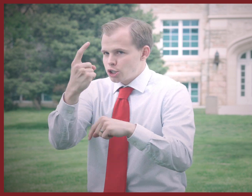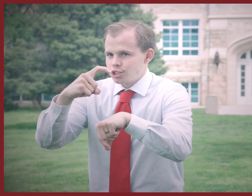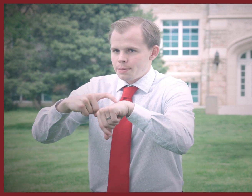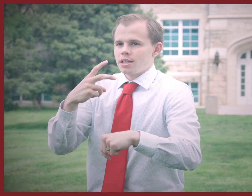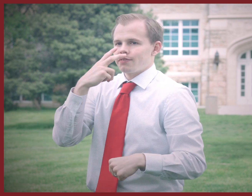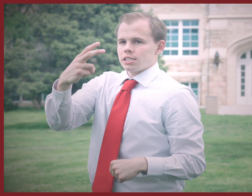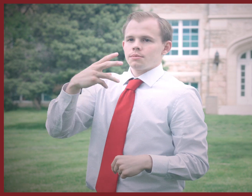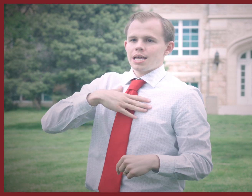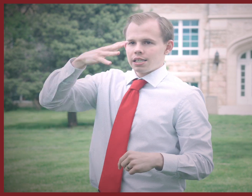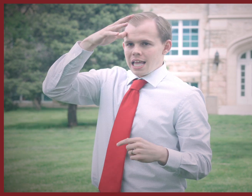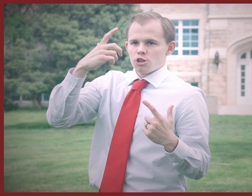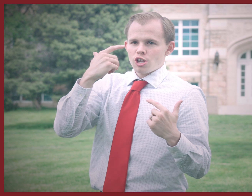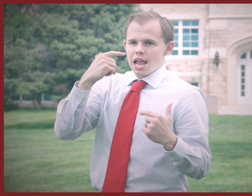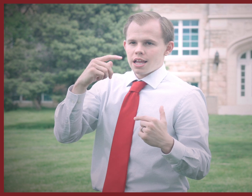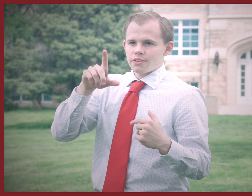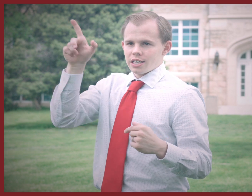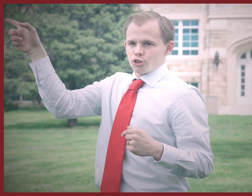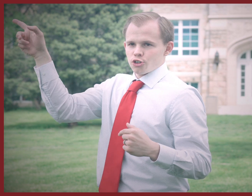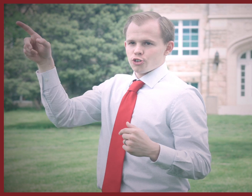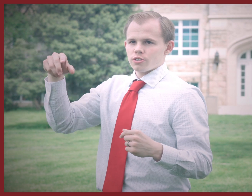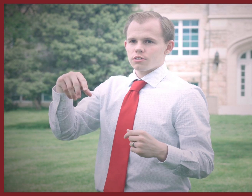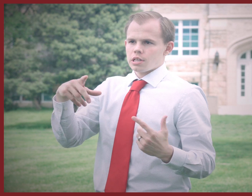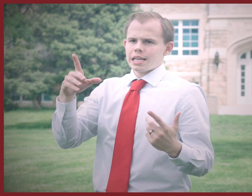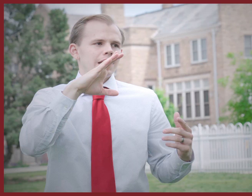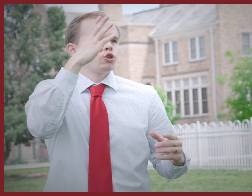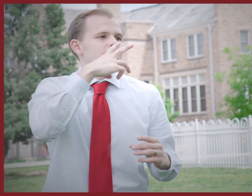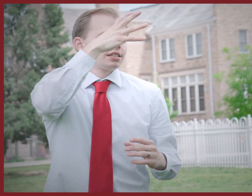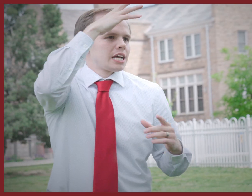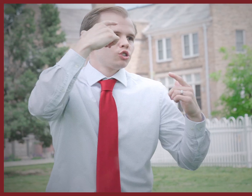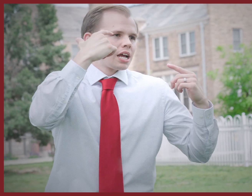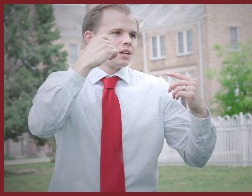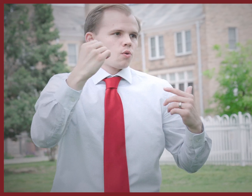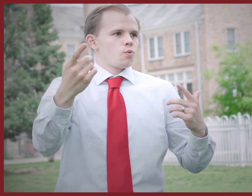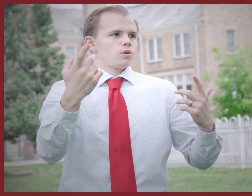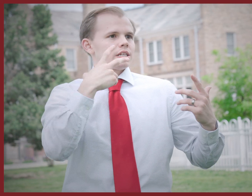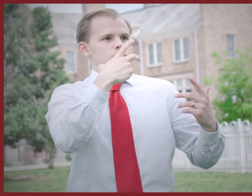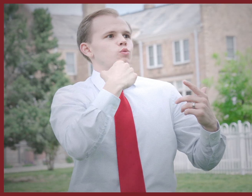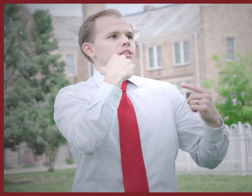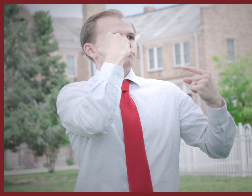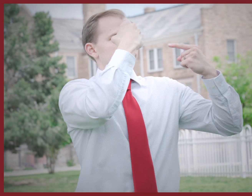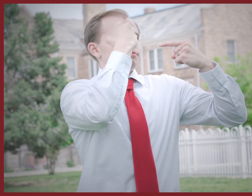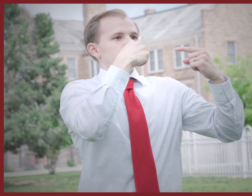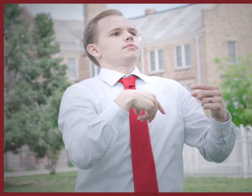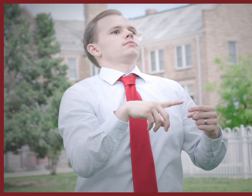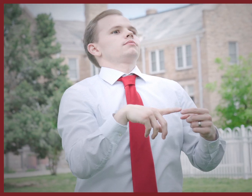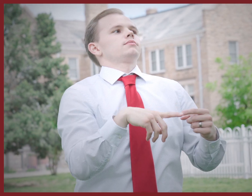Esa fue la primera vez que vi llorar a mi papá. Nunca lo había visto llorar y a verlo